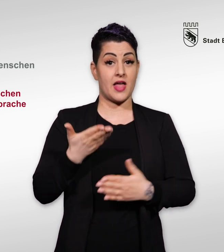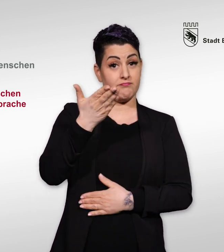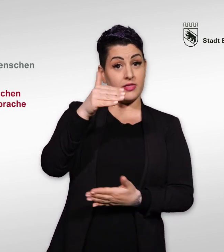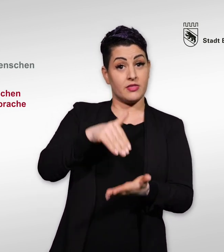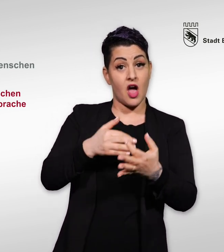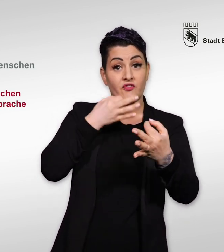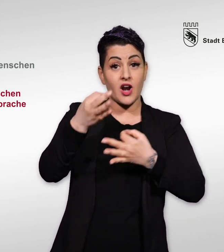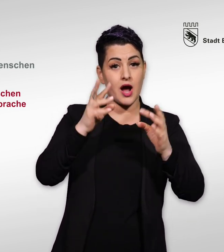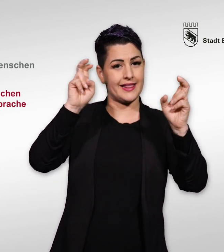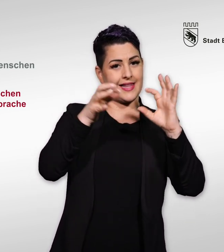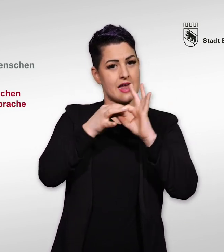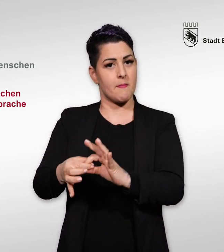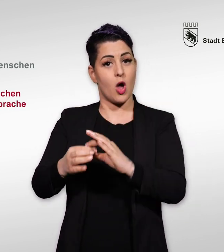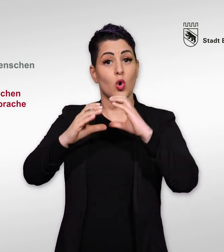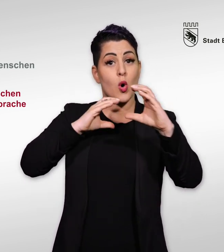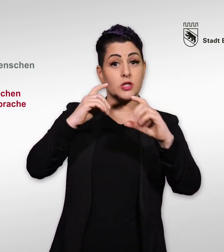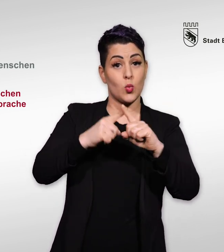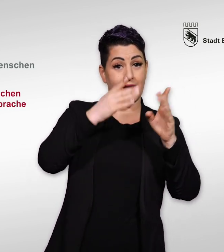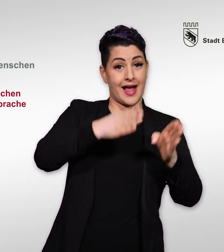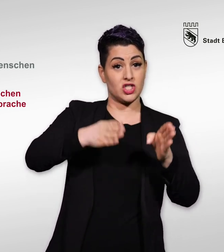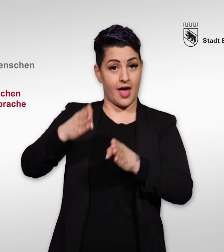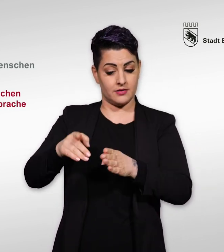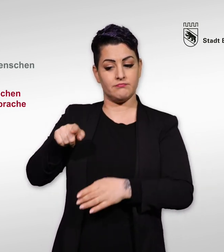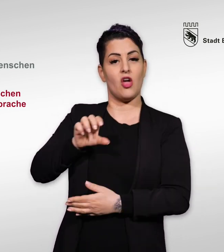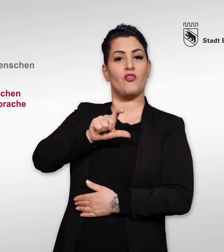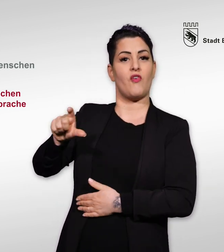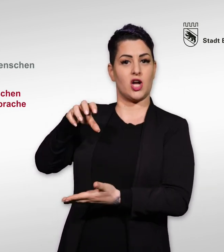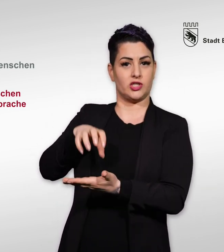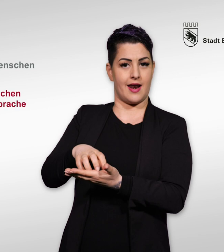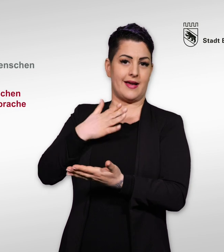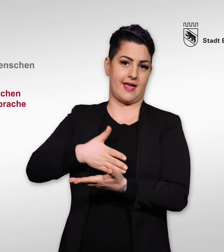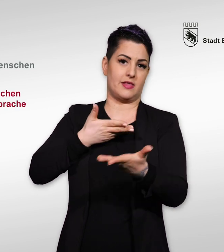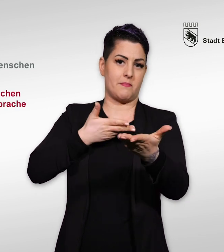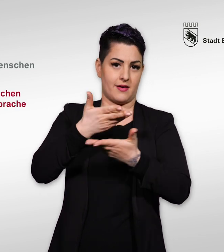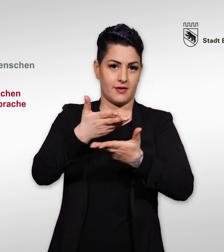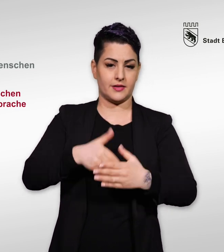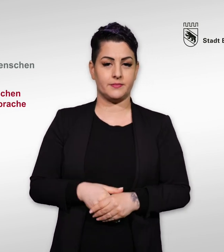Bei Fragen zum Thema Kommunikation und Geschlecht berät Sie die Fachstelle gern.